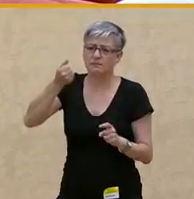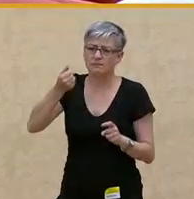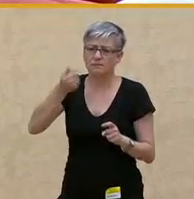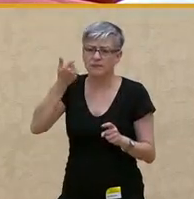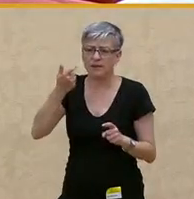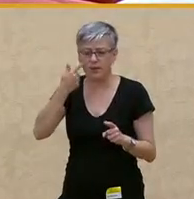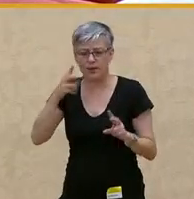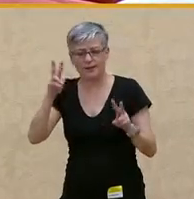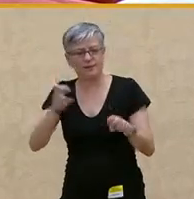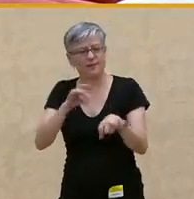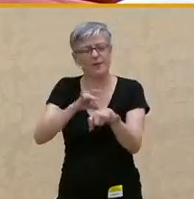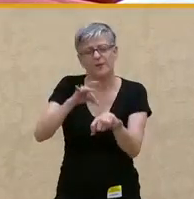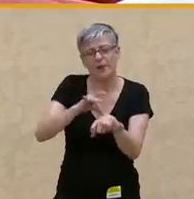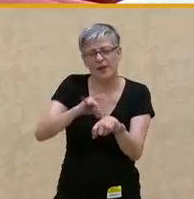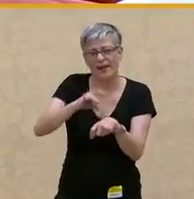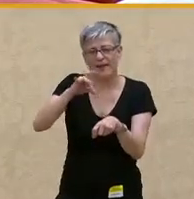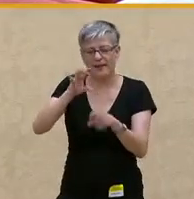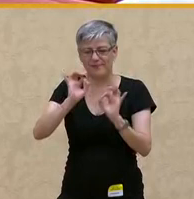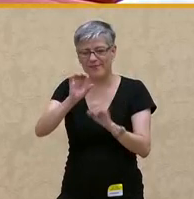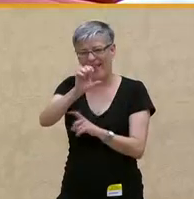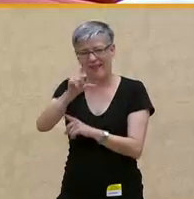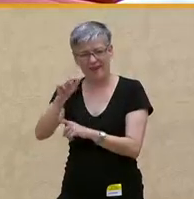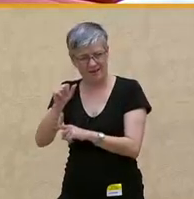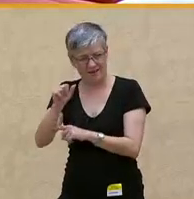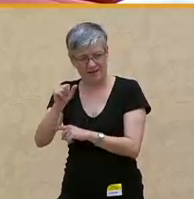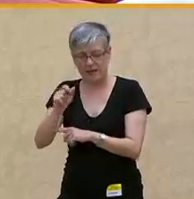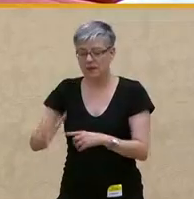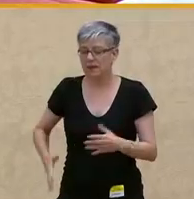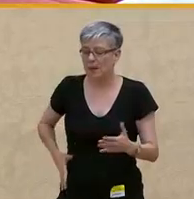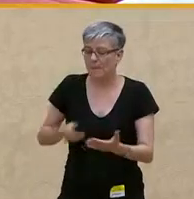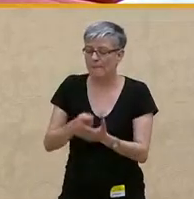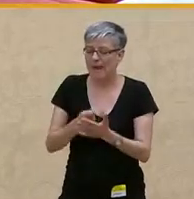de los pacientes con ELA. Los pacientes con ELA pagan a tres personas para vivir cuando se hacen